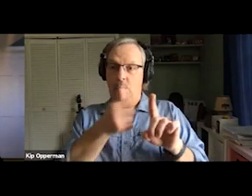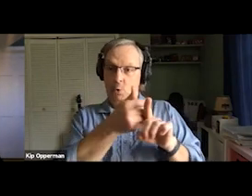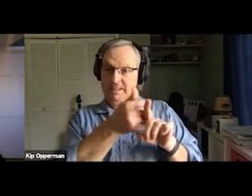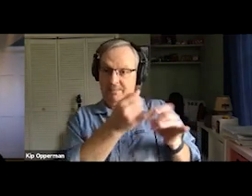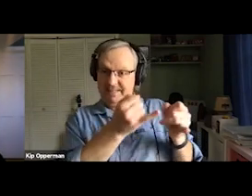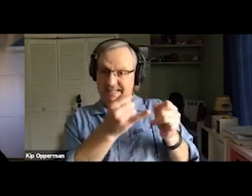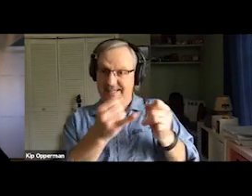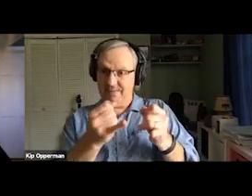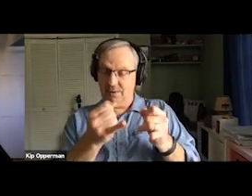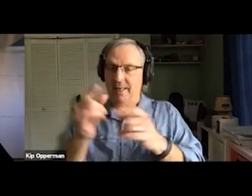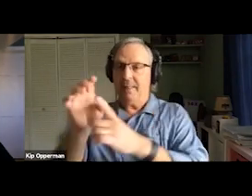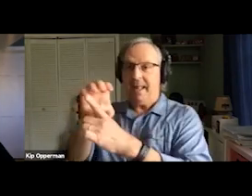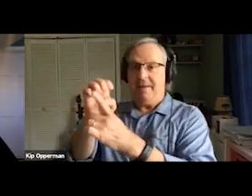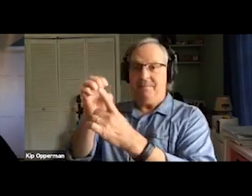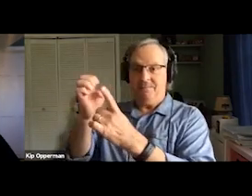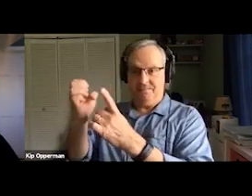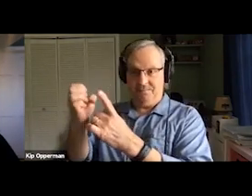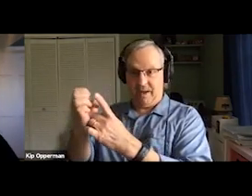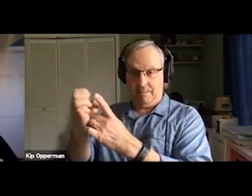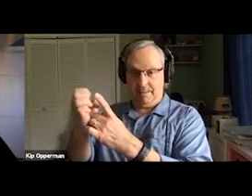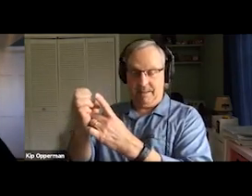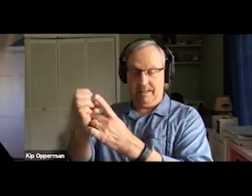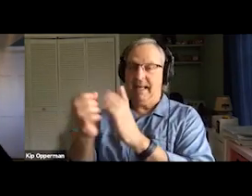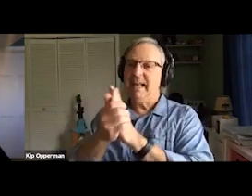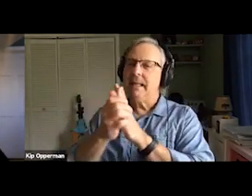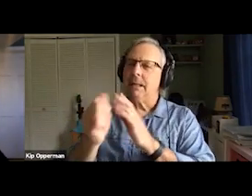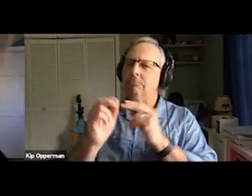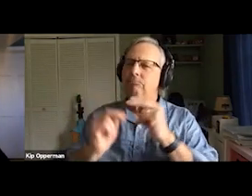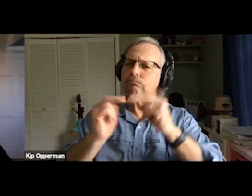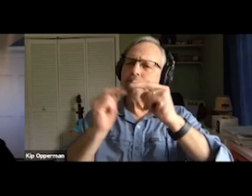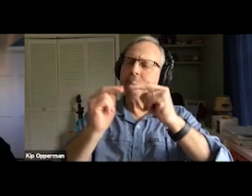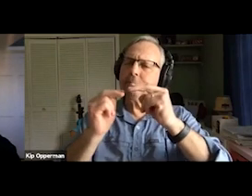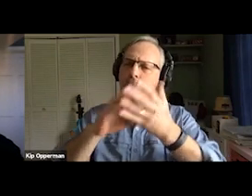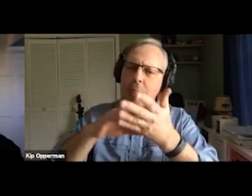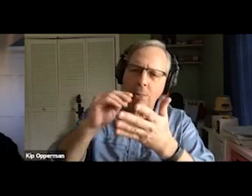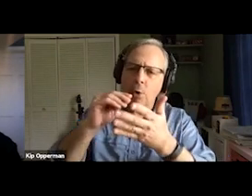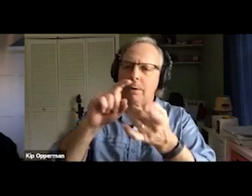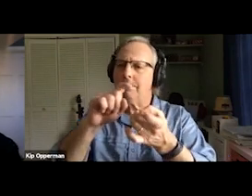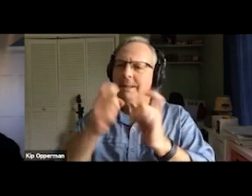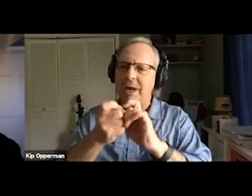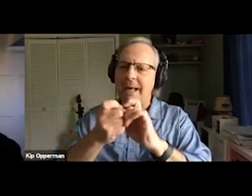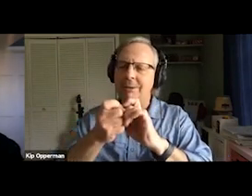como del medio ambiente. Entonces es algo, es una habilidad que se puede desarrollar. Se puede aprender, se puede cambiar y mejorar.